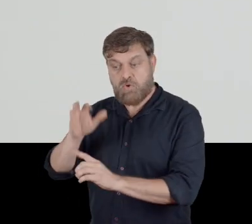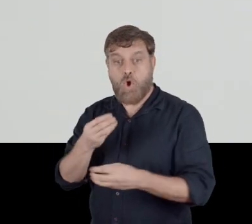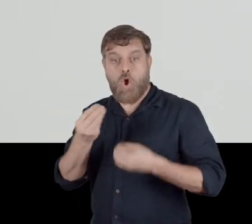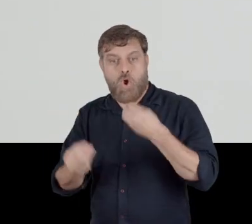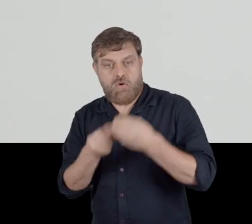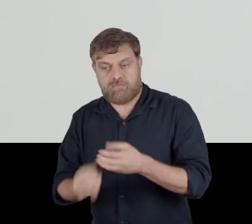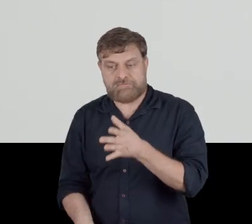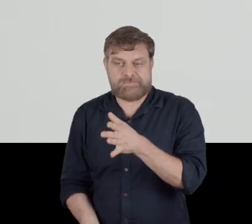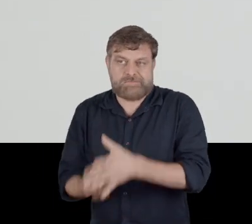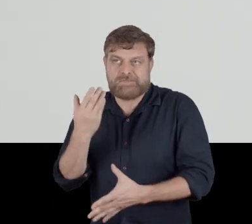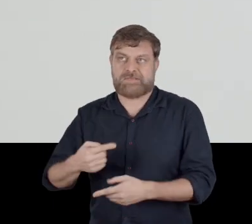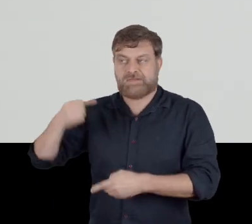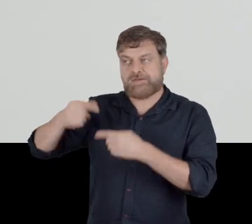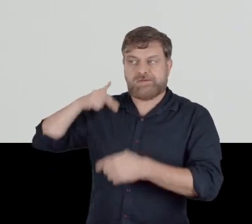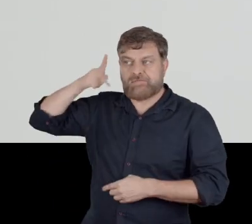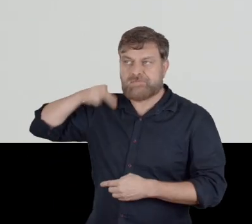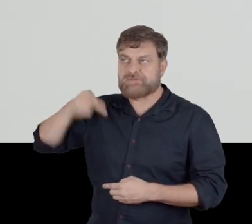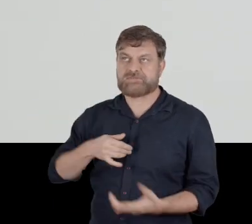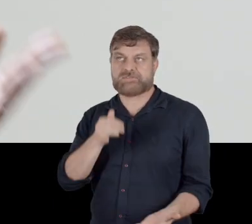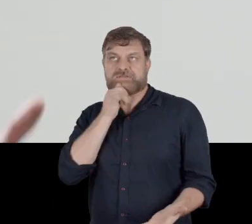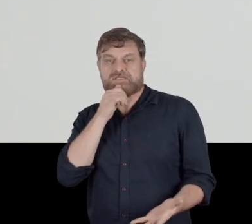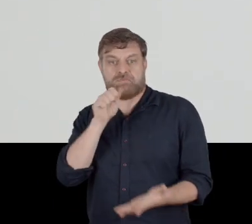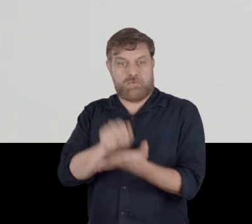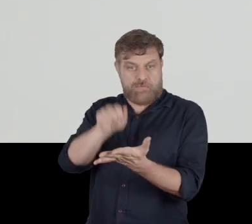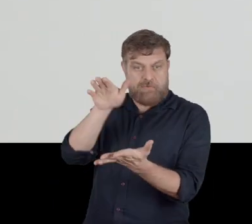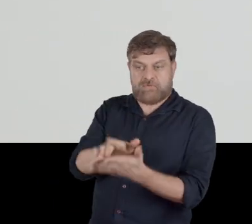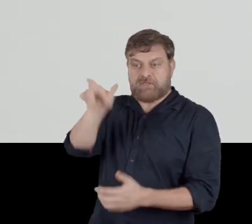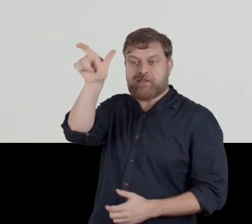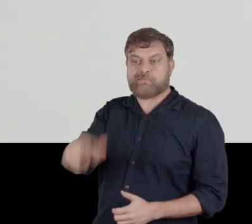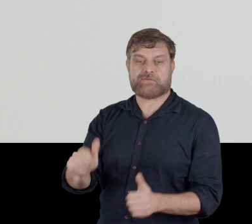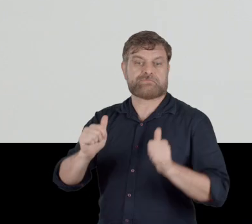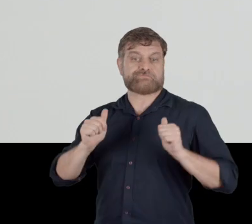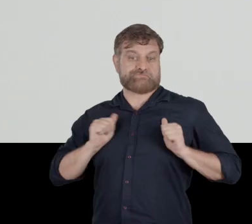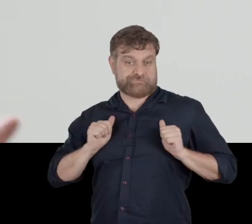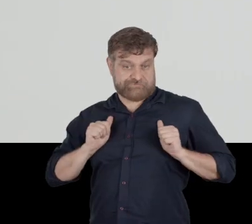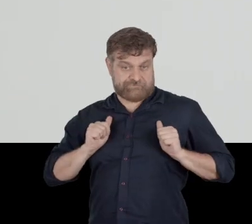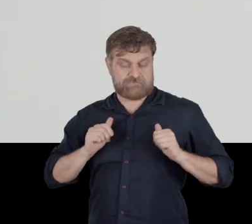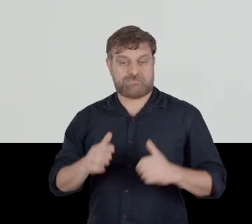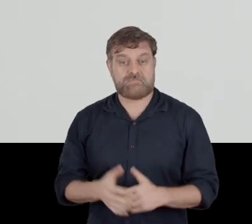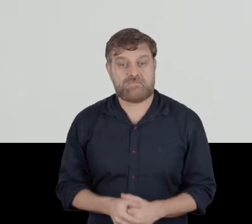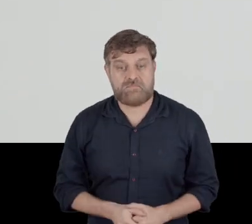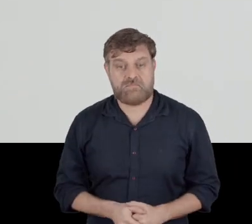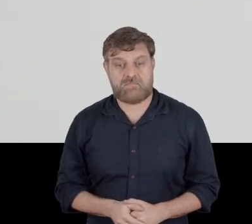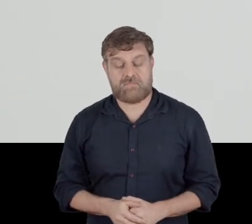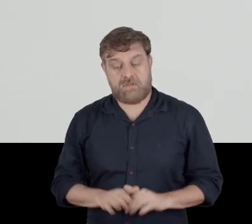Pode, pode criar políticas de, sei lá... pode ter uma multa pra se você não fizer a coleta seletiva,